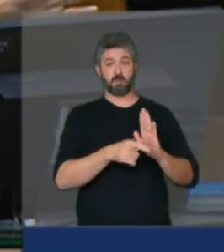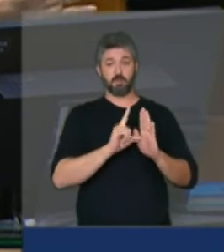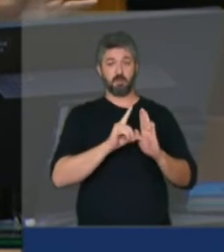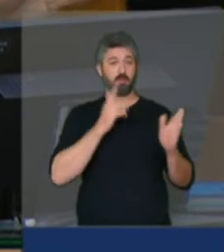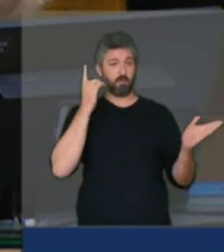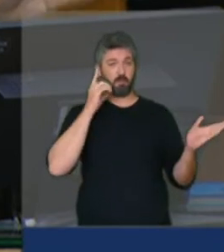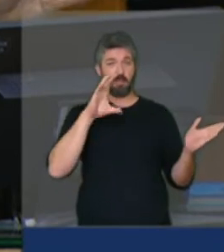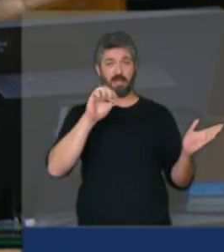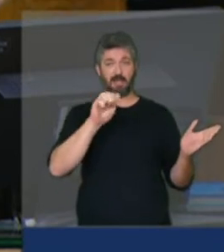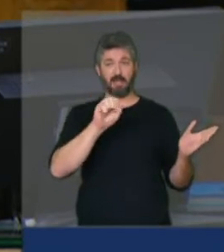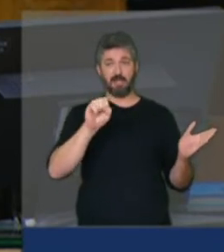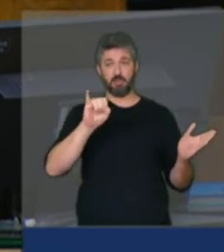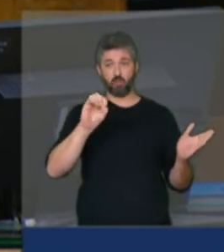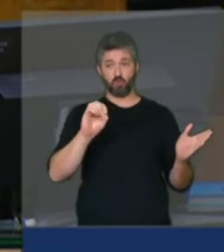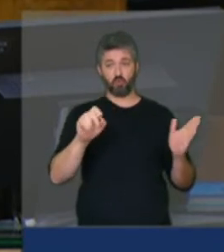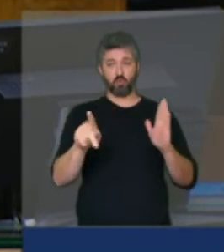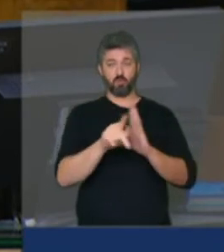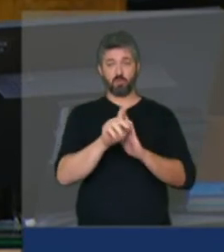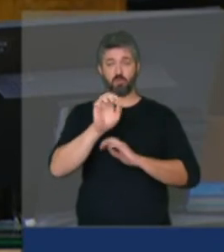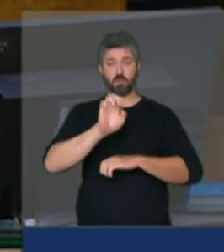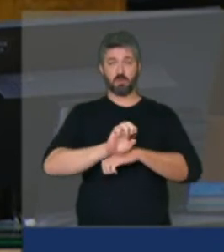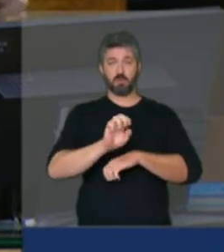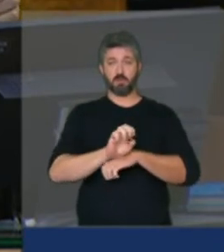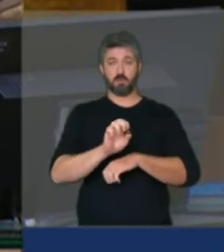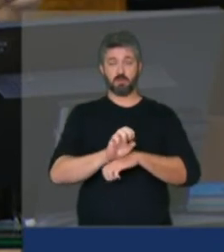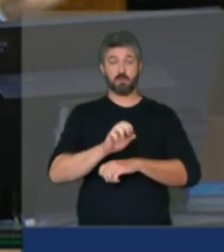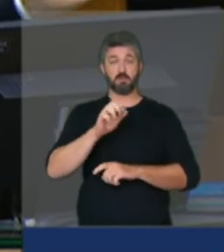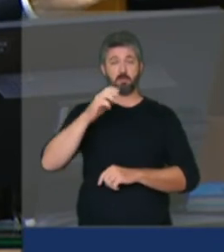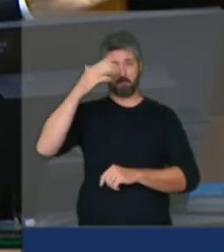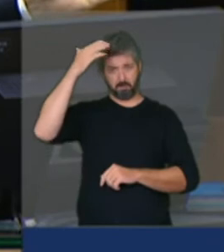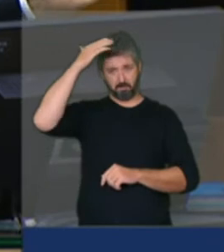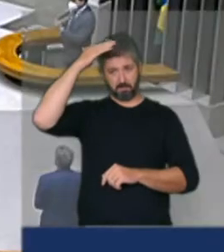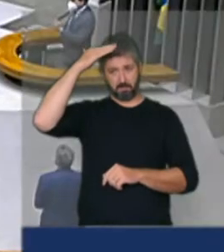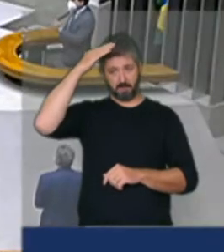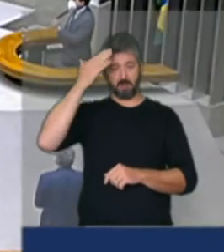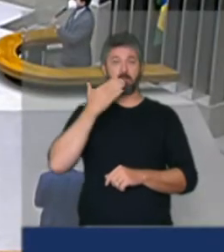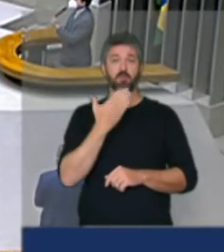TAMBÉM, LÁ DA... DO PARÁ , QUE NOS PEDIU TAMBÉM 30